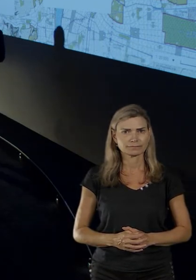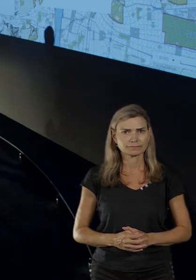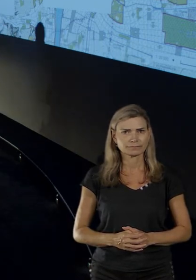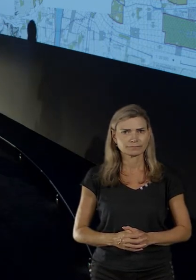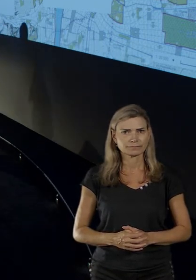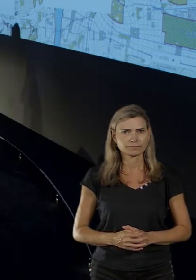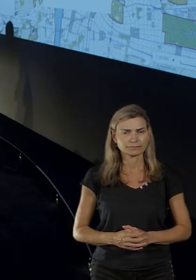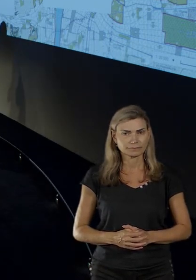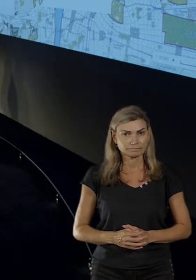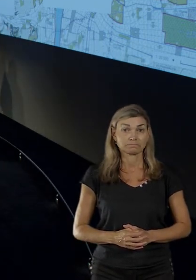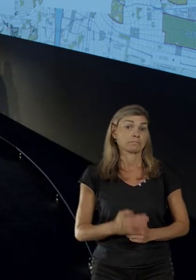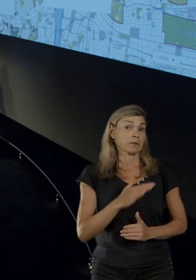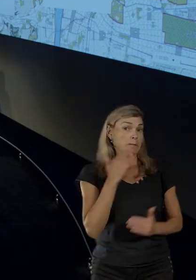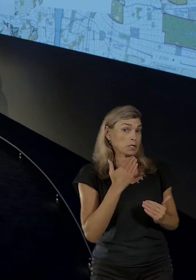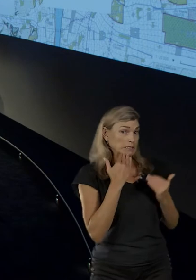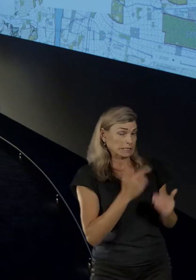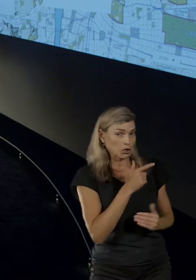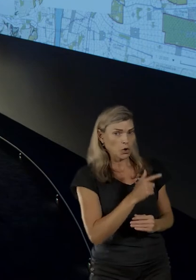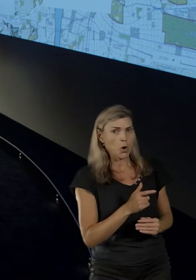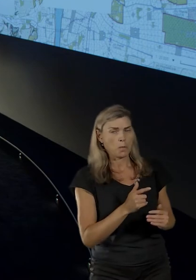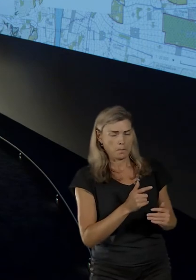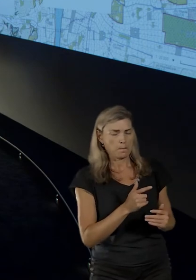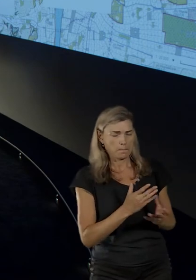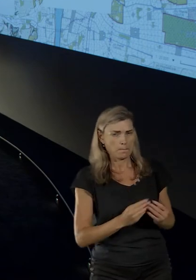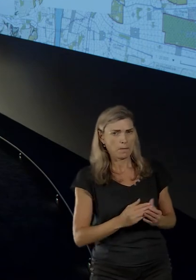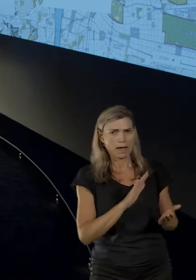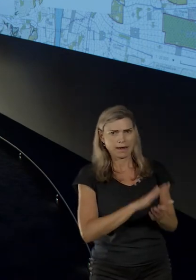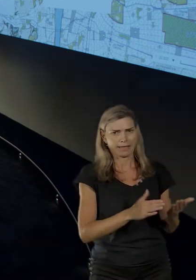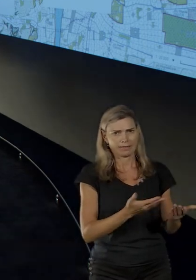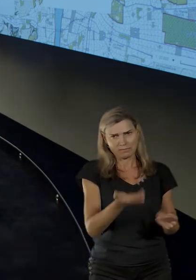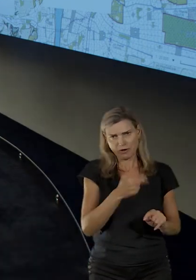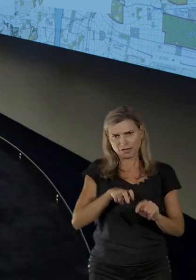Tak já mockrát děkuju, Jirko. Rovnou tě pozvu do panelu, aby ses posadil k nám.